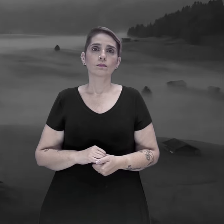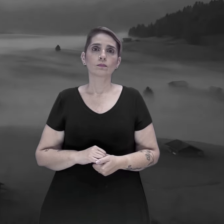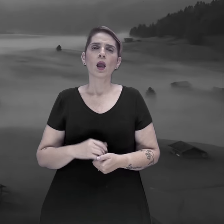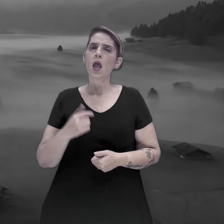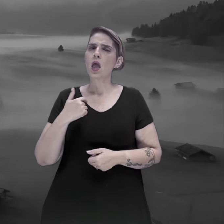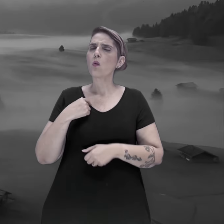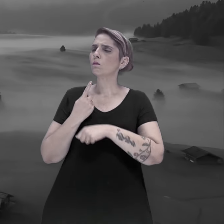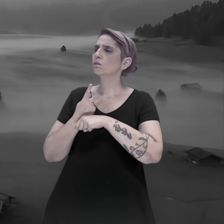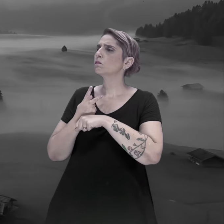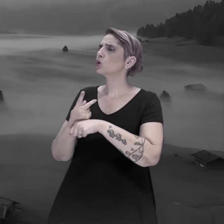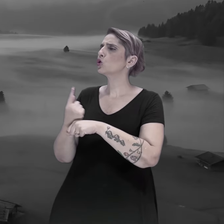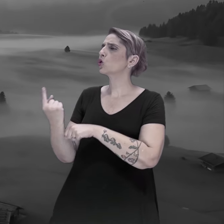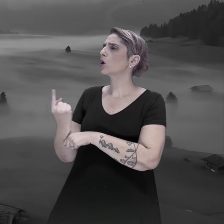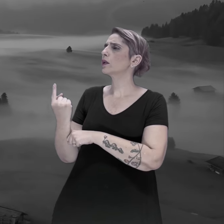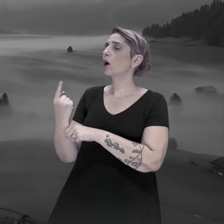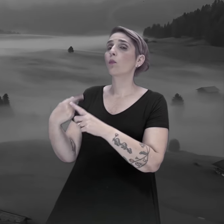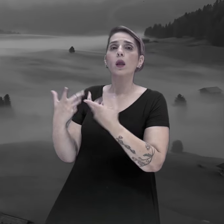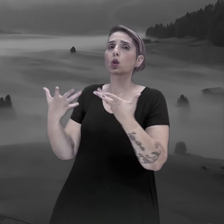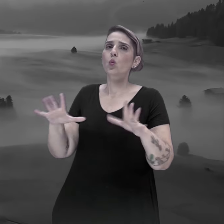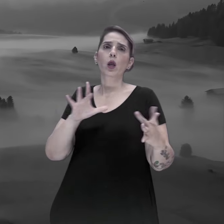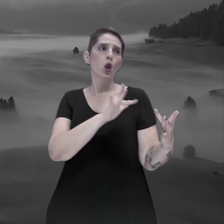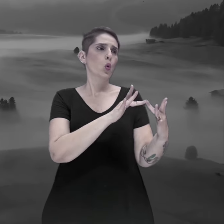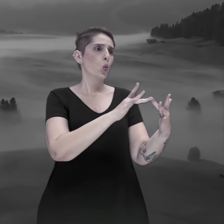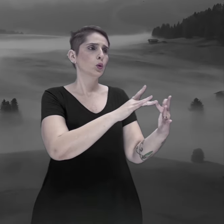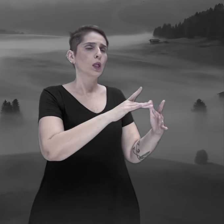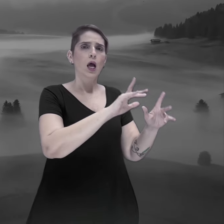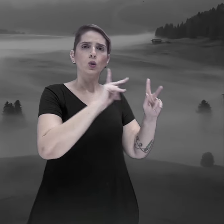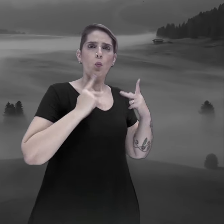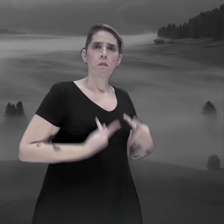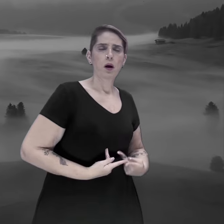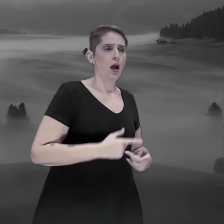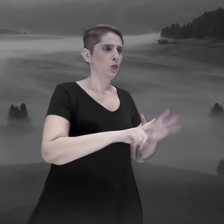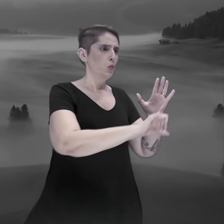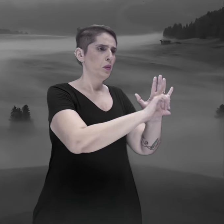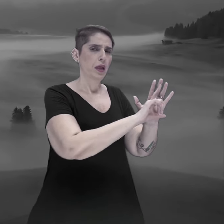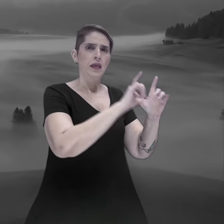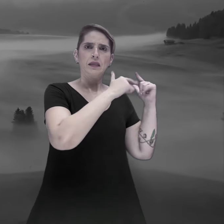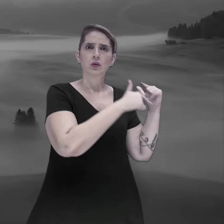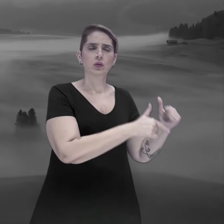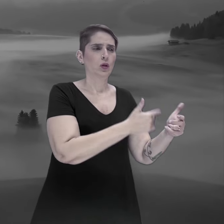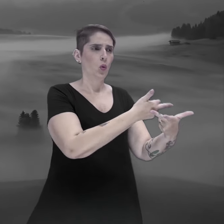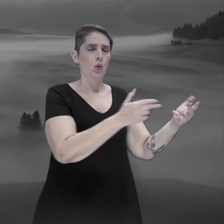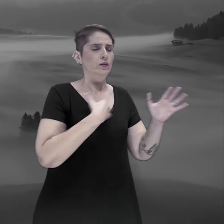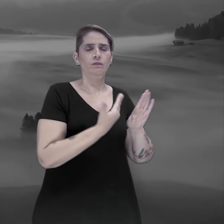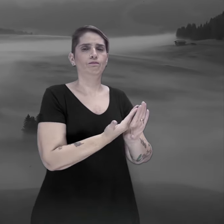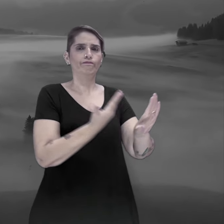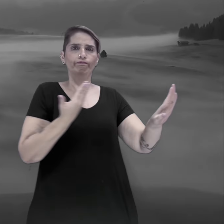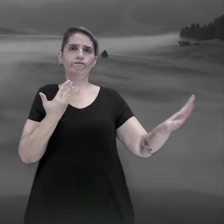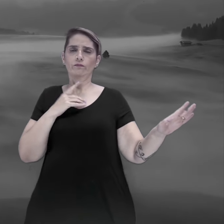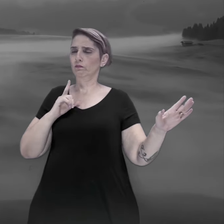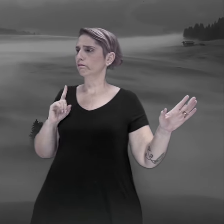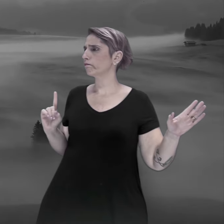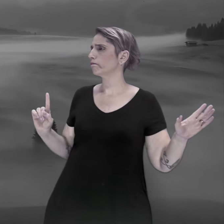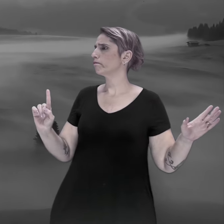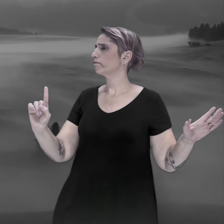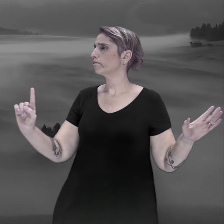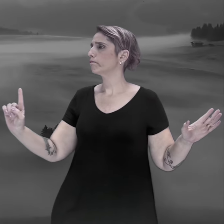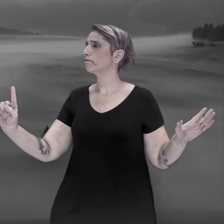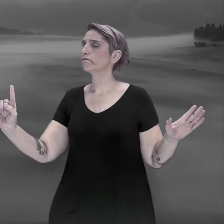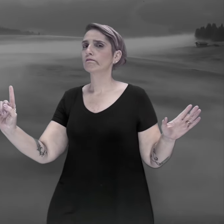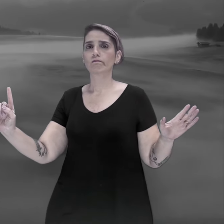Procurei a solidão para fugir dos homens, de suas leis, de suas tradições e de seu barulho.